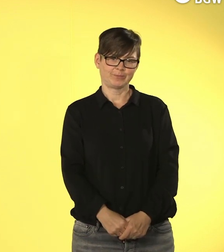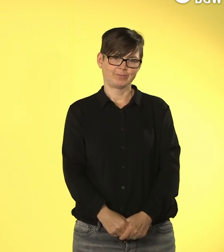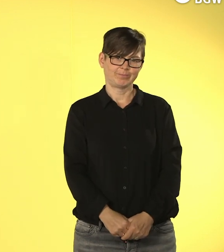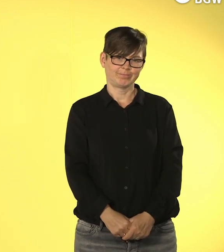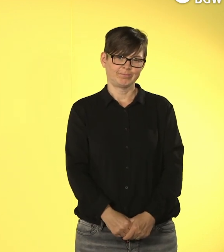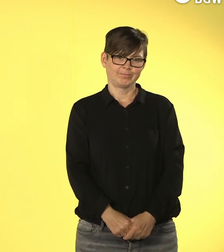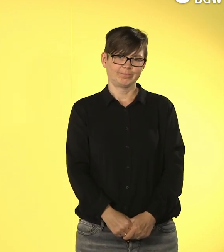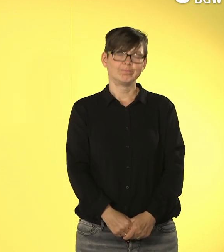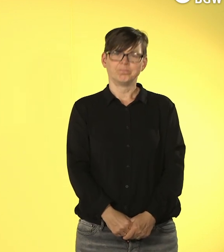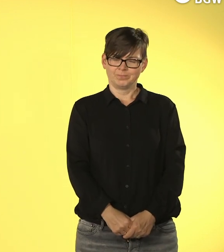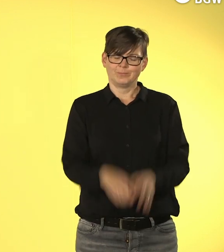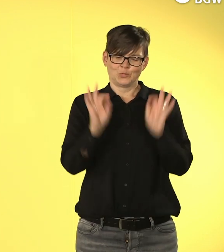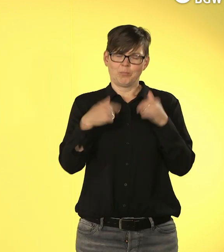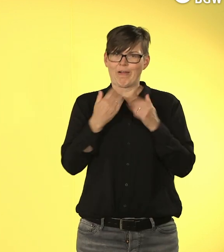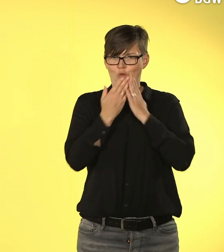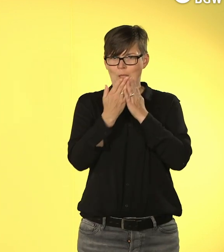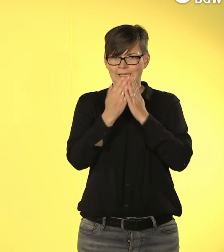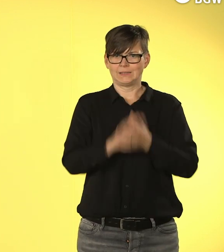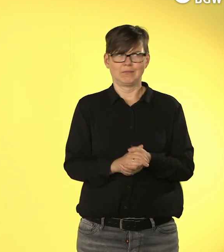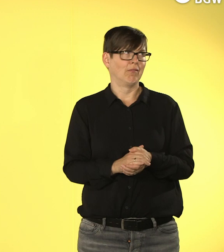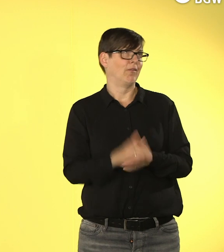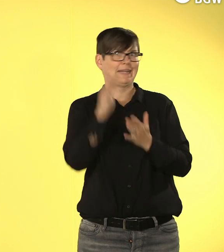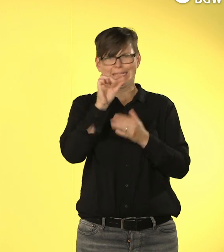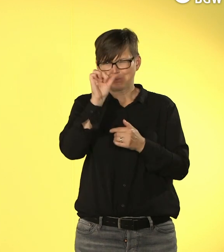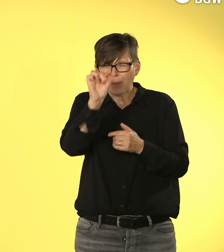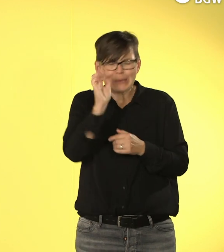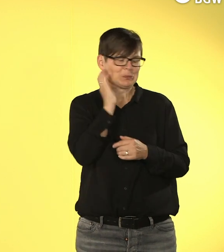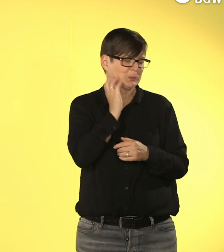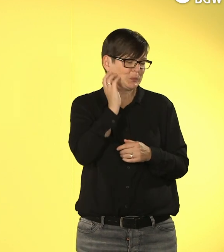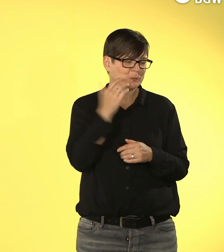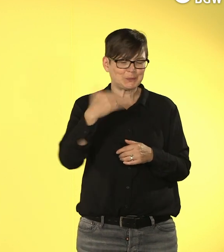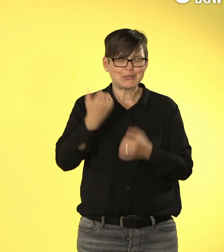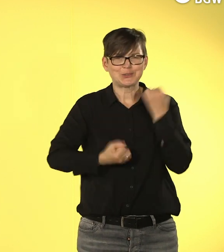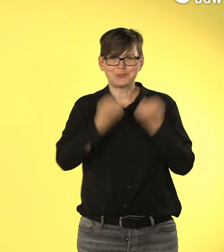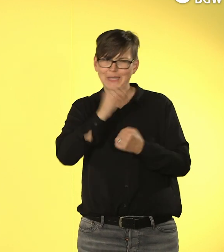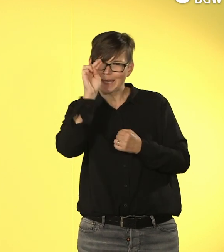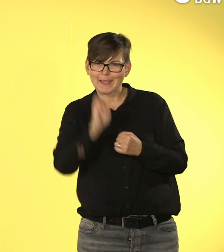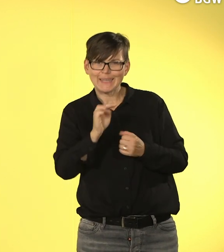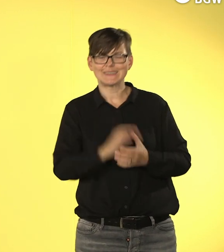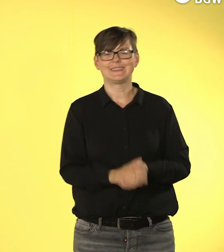Ich lese mal vor. Es ist eine kleine Schrift.